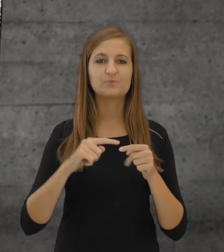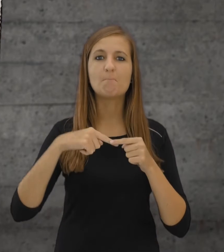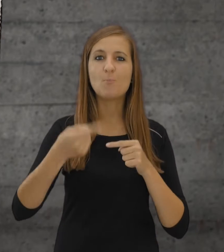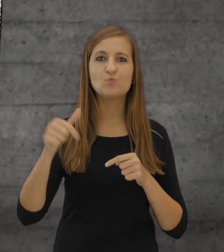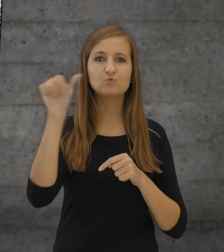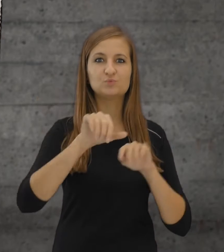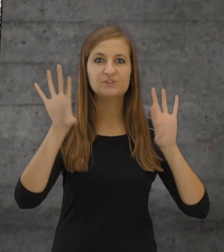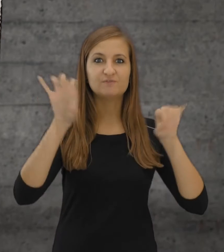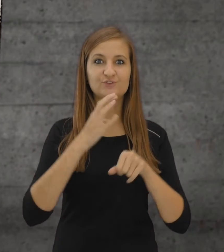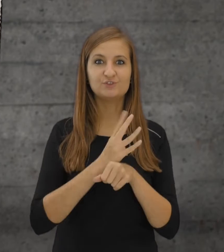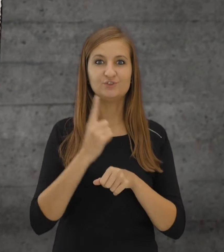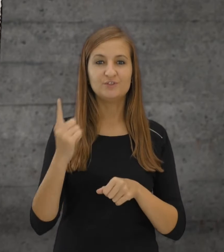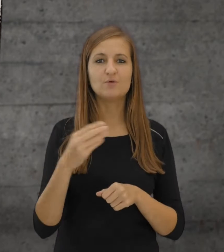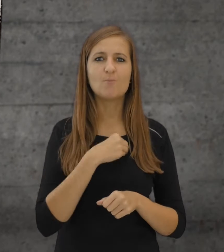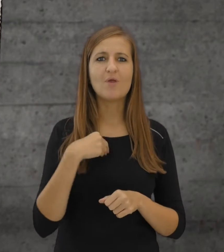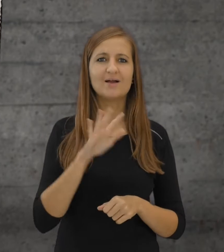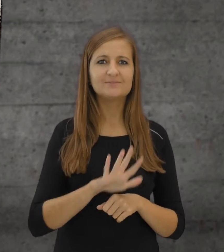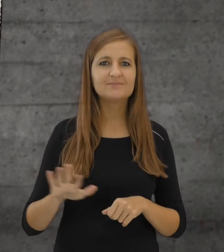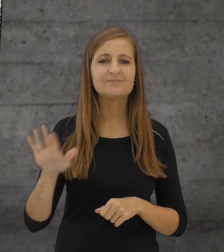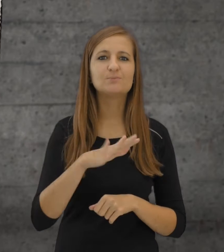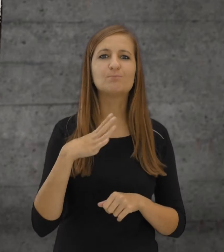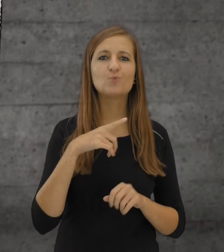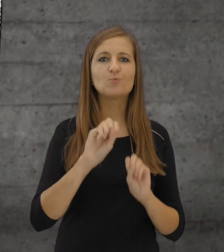Po 1941 roku byli to też Polacy,